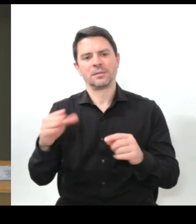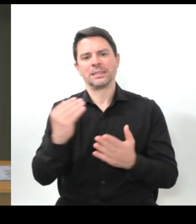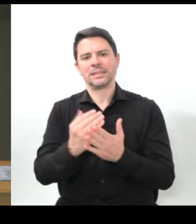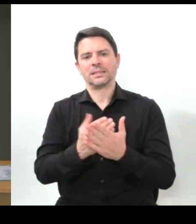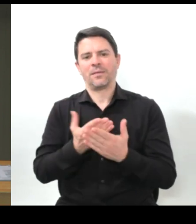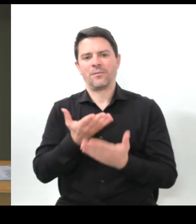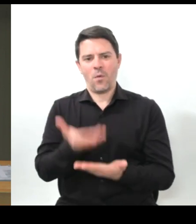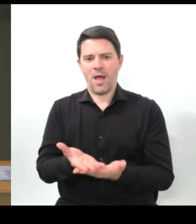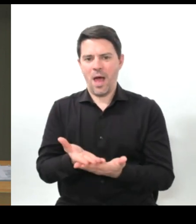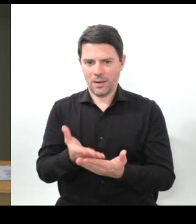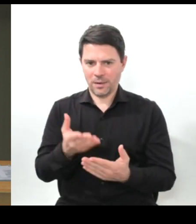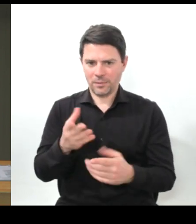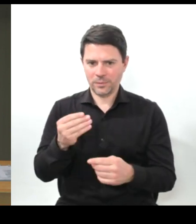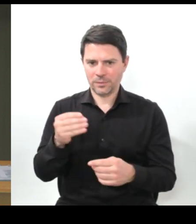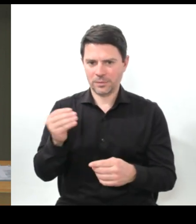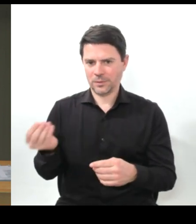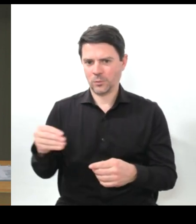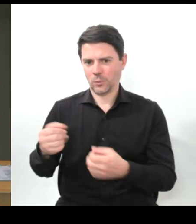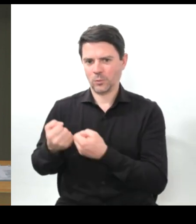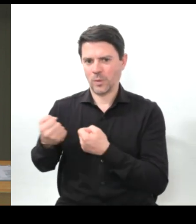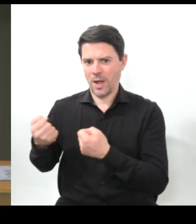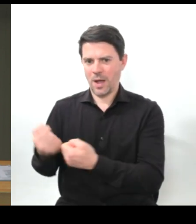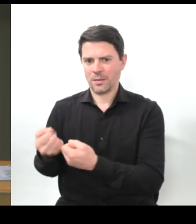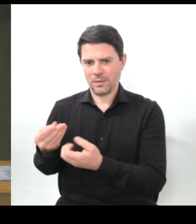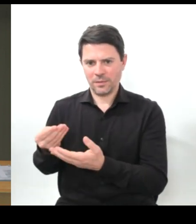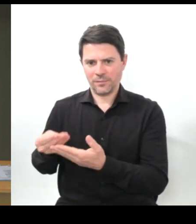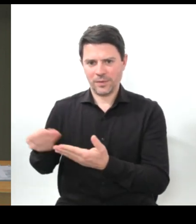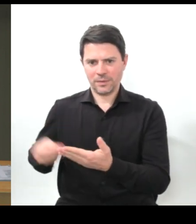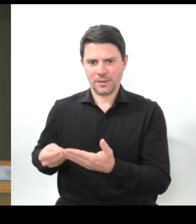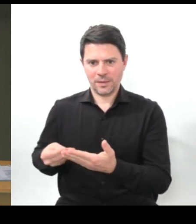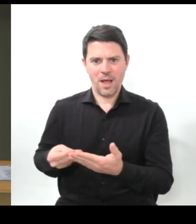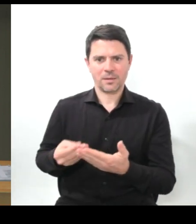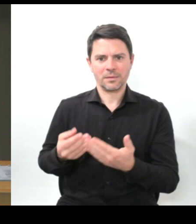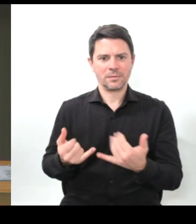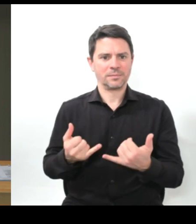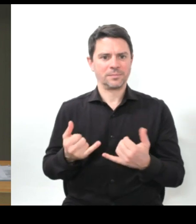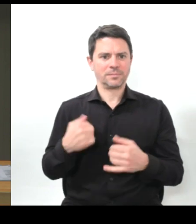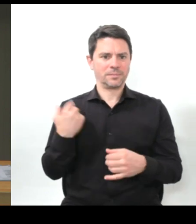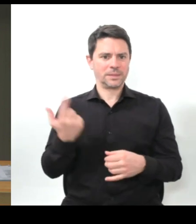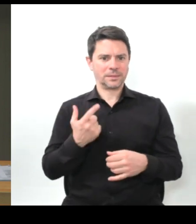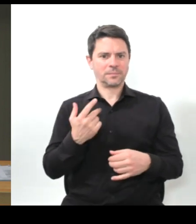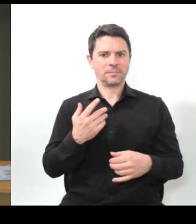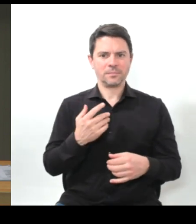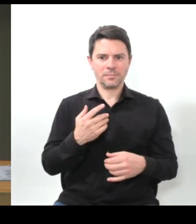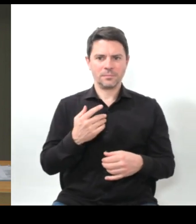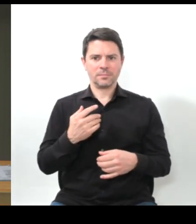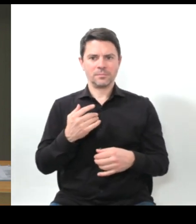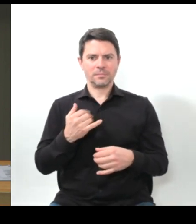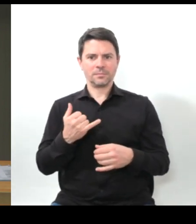die Annahme. Wer die Gesetzesvorlage gemäß der Beschlussempfehlung auf Drucksache 19/796